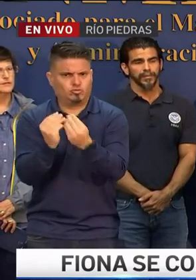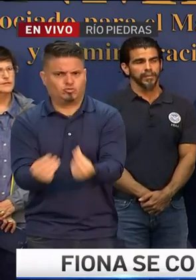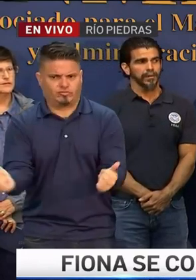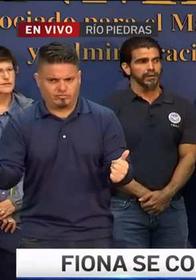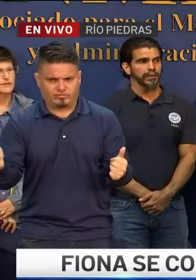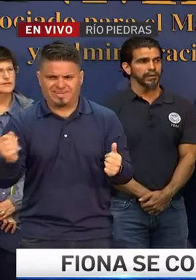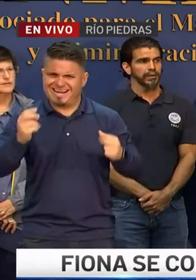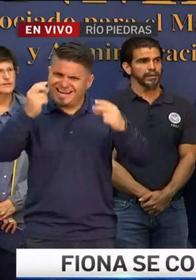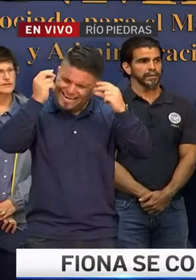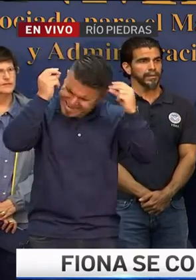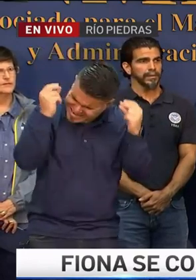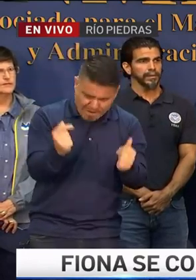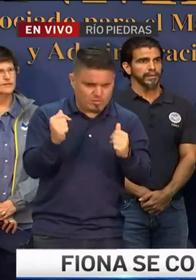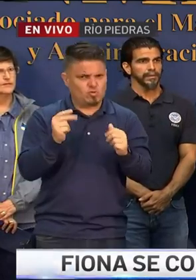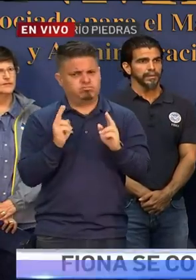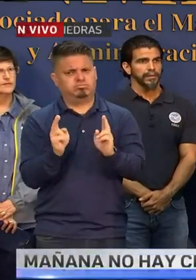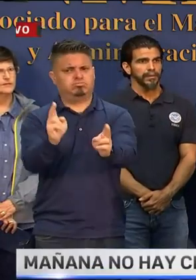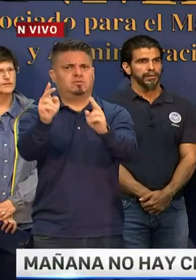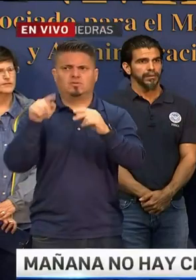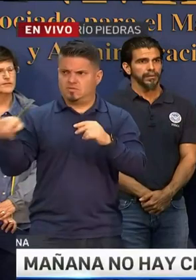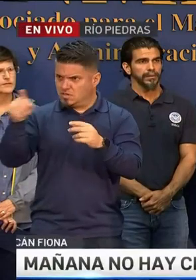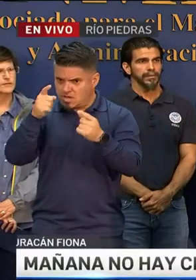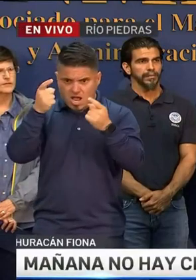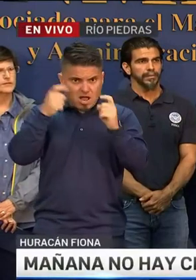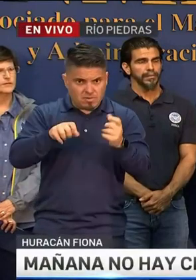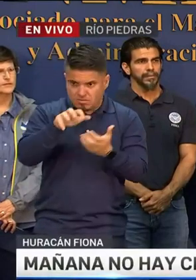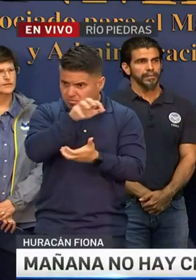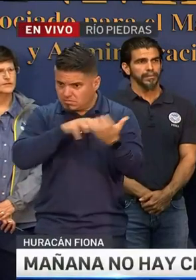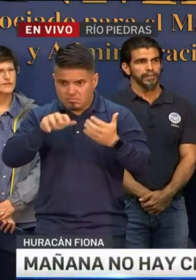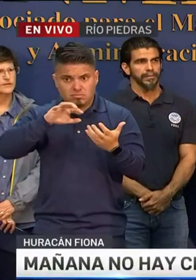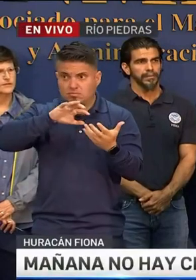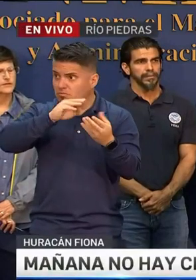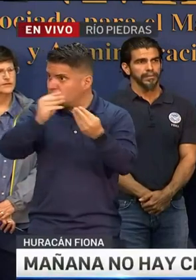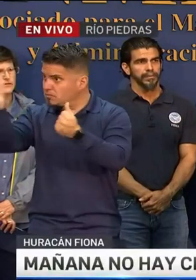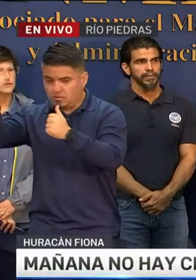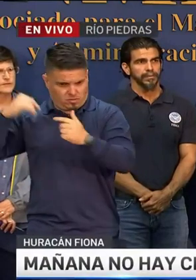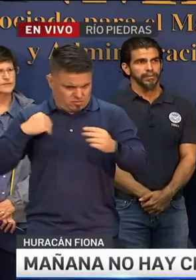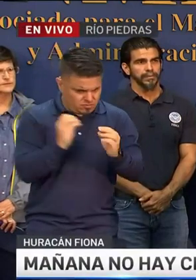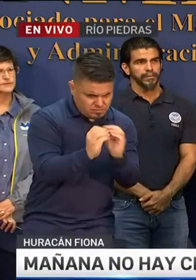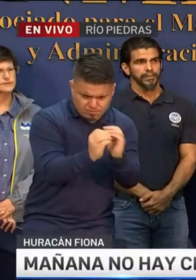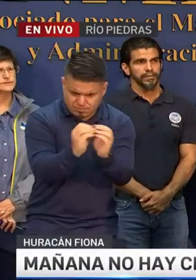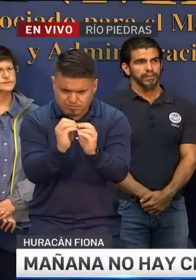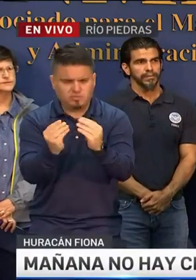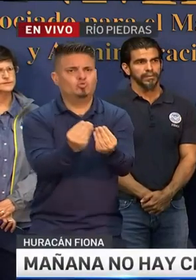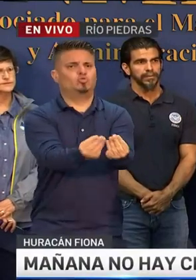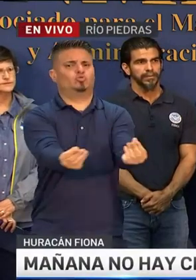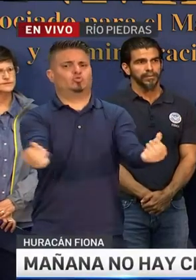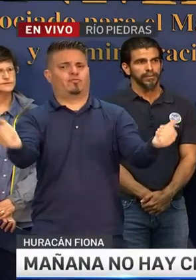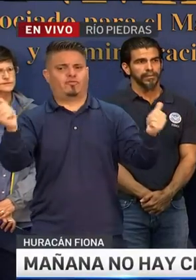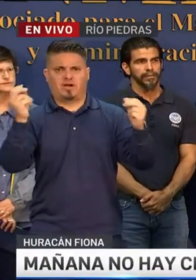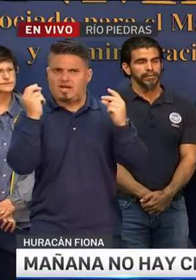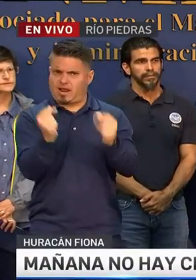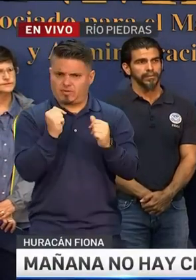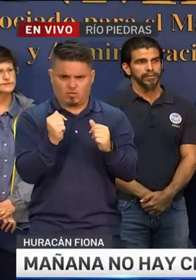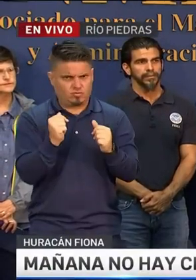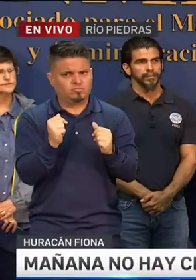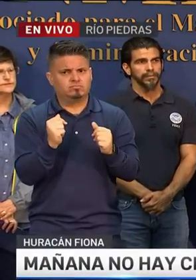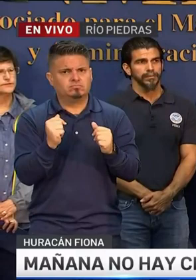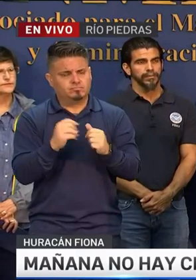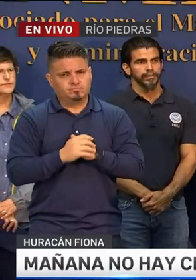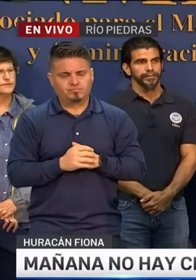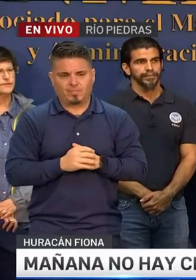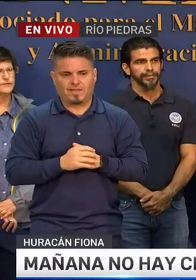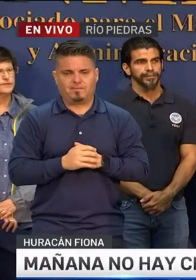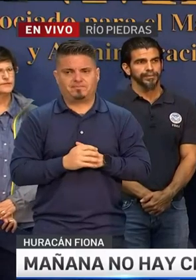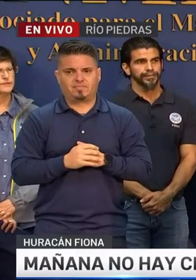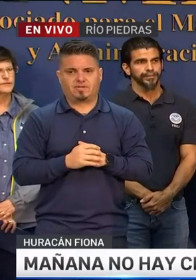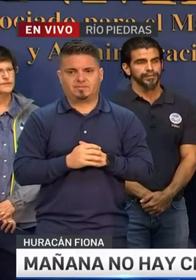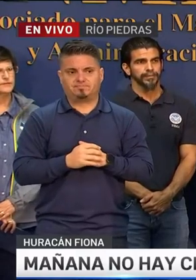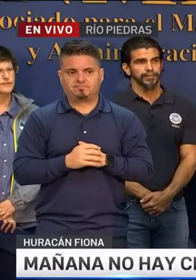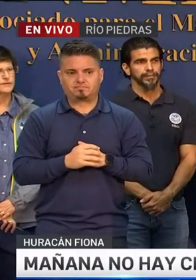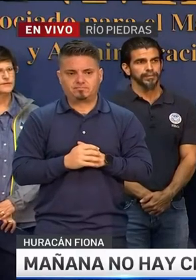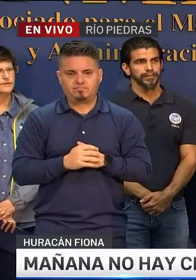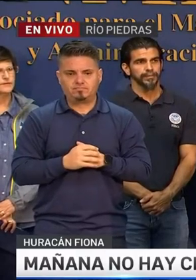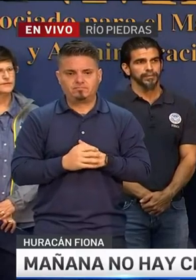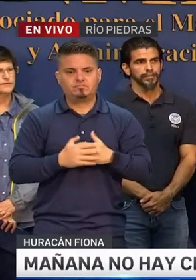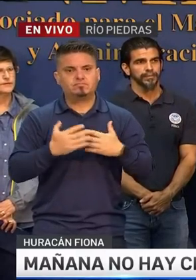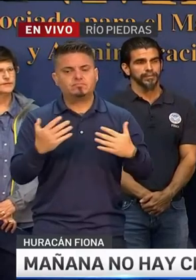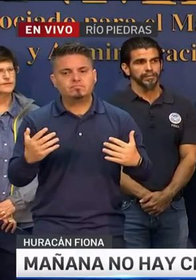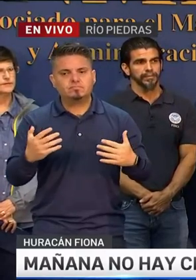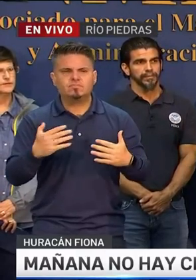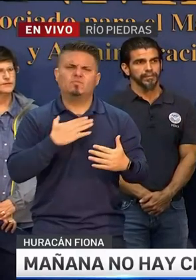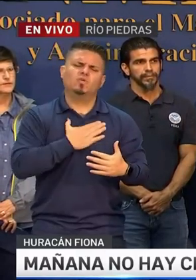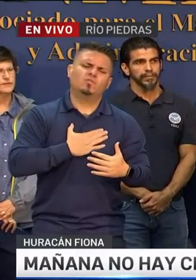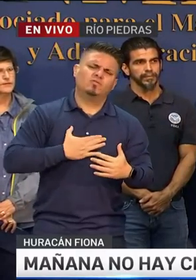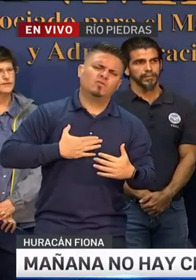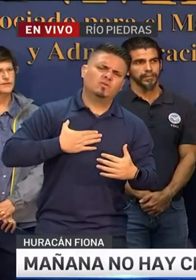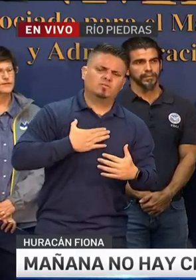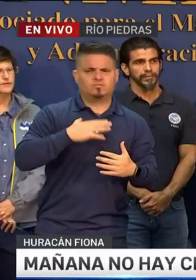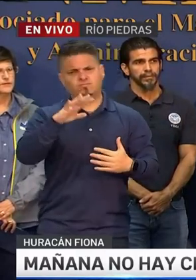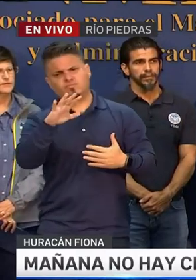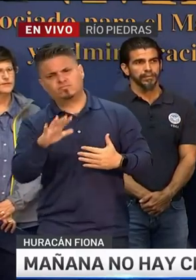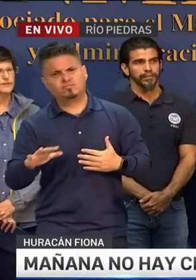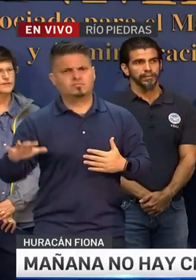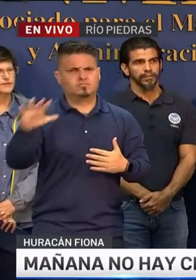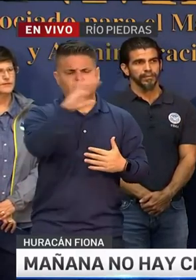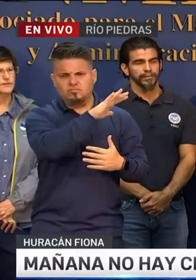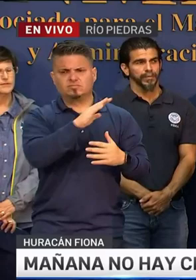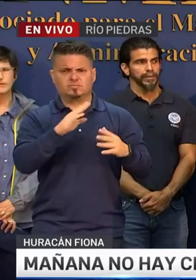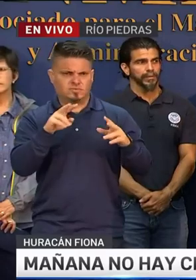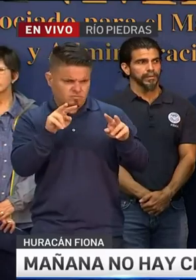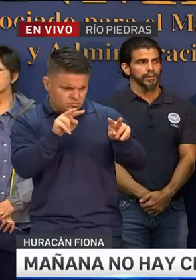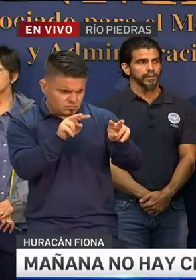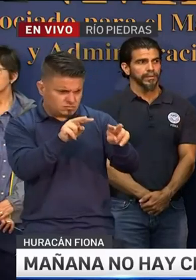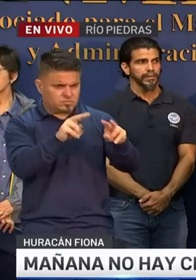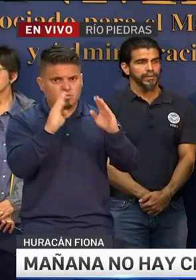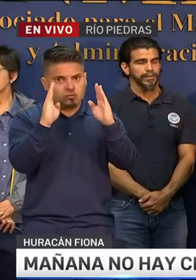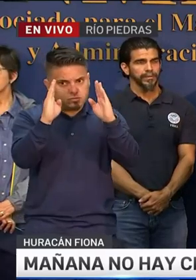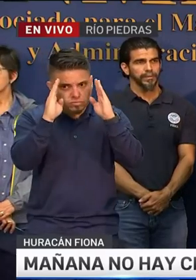SERVICIO ELÉCTRICO